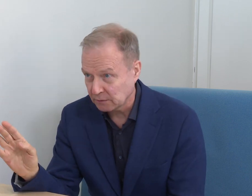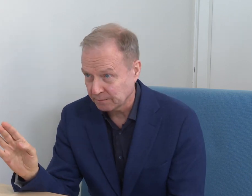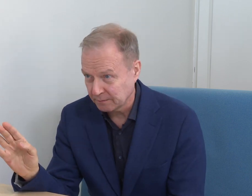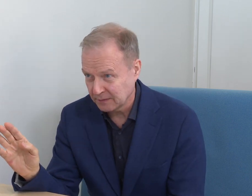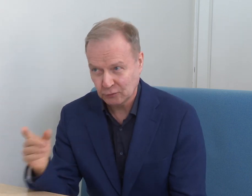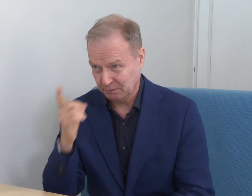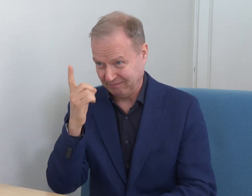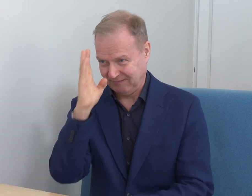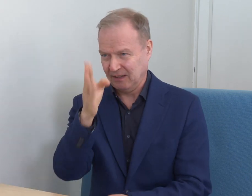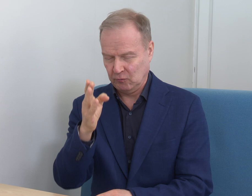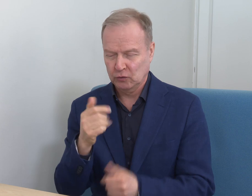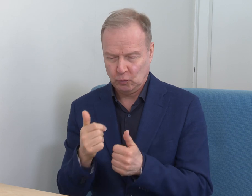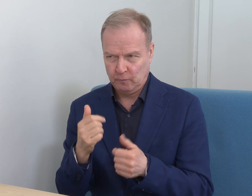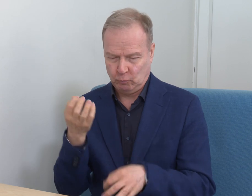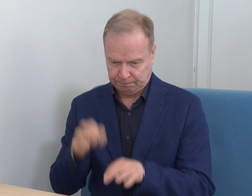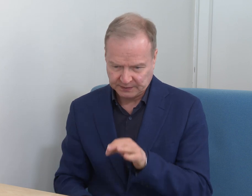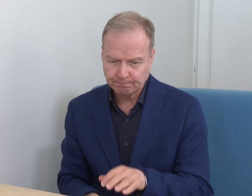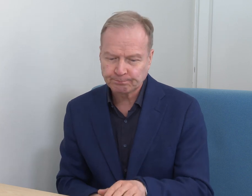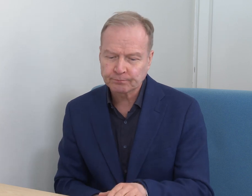Tämä on sellainen tavoite, joka toivottavasti onnistuu.